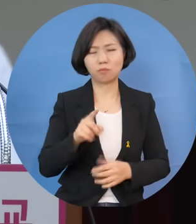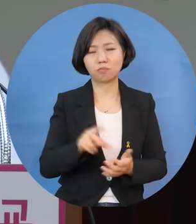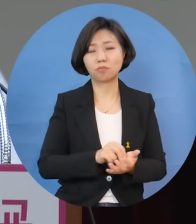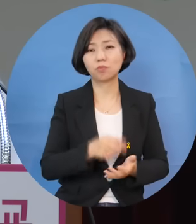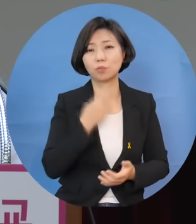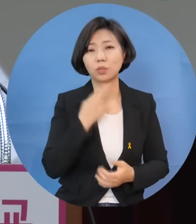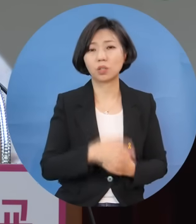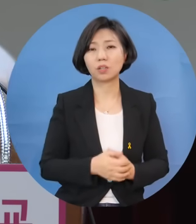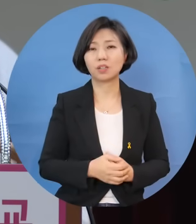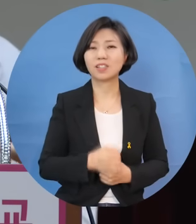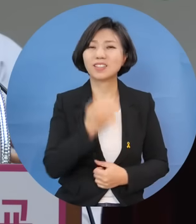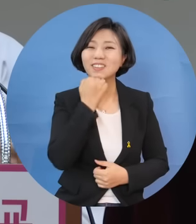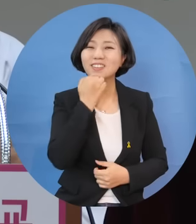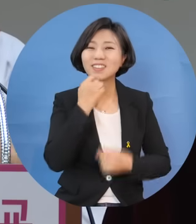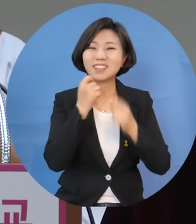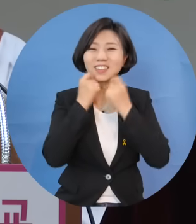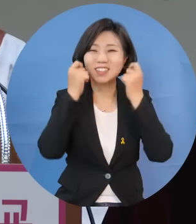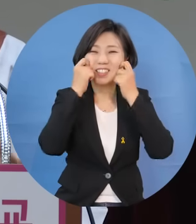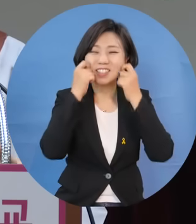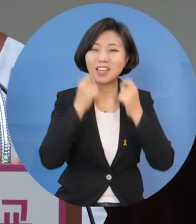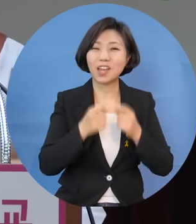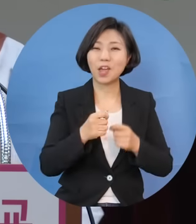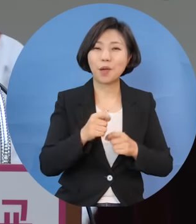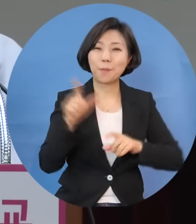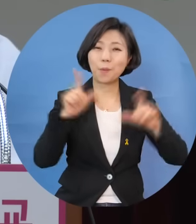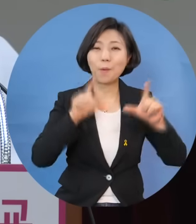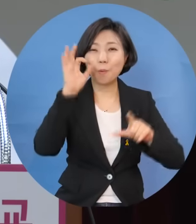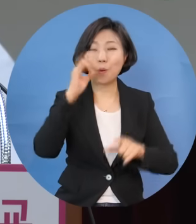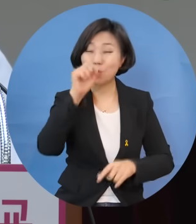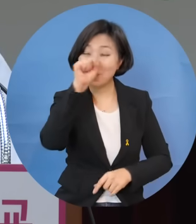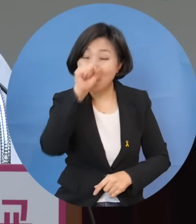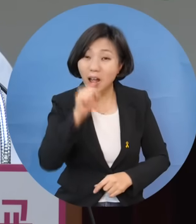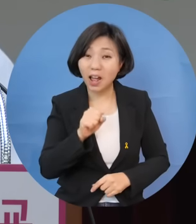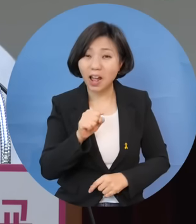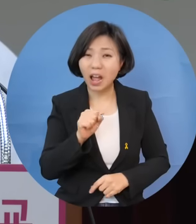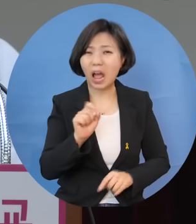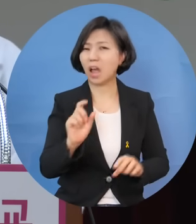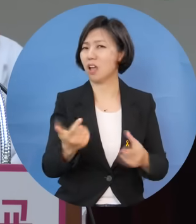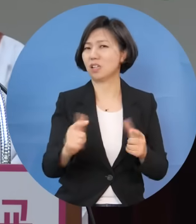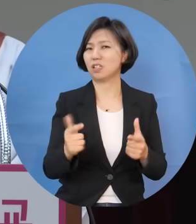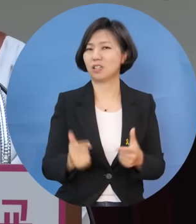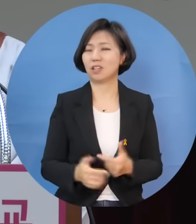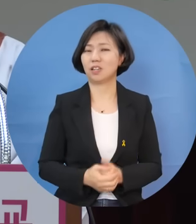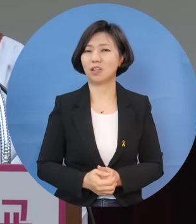스님이 이렇게 웃고 다니니까 좋은 줄 알죠? 안 그래요.